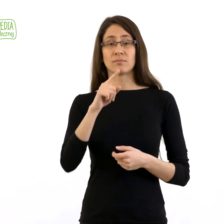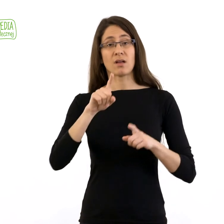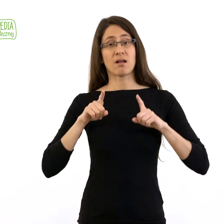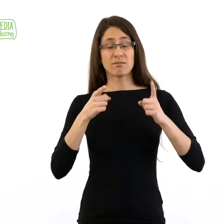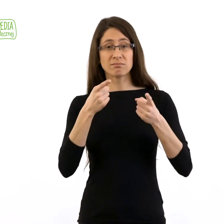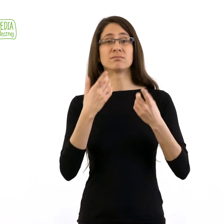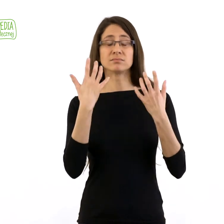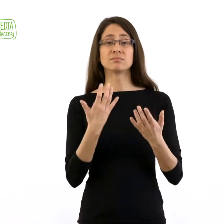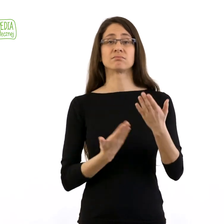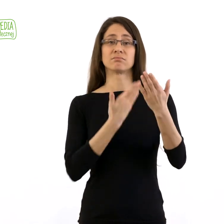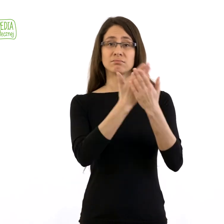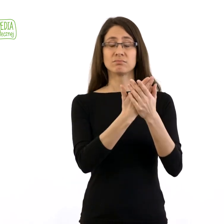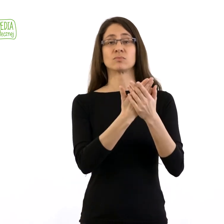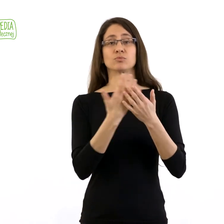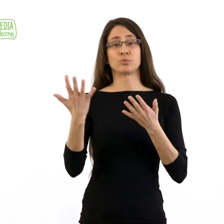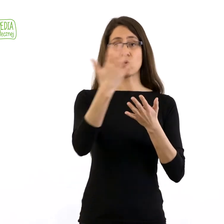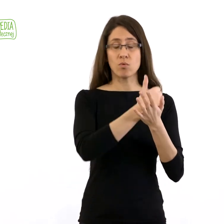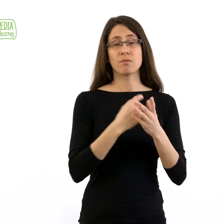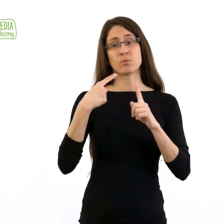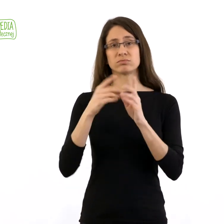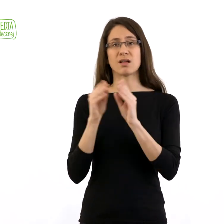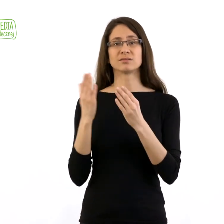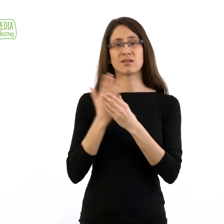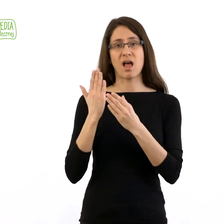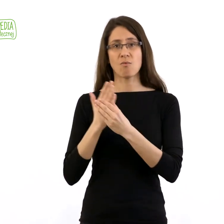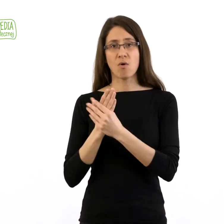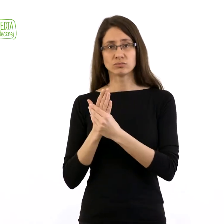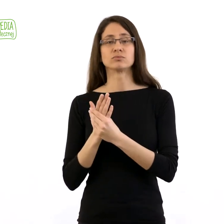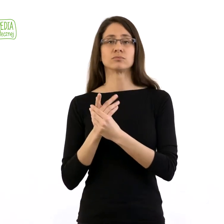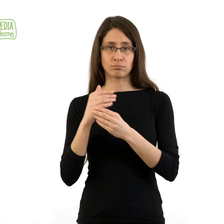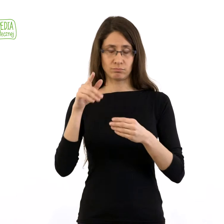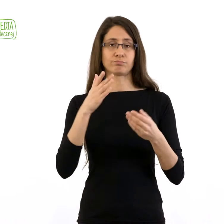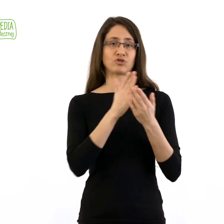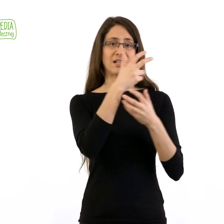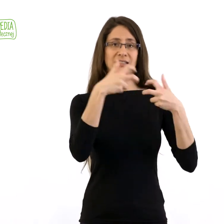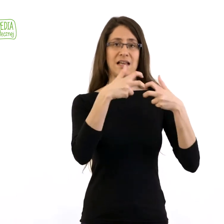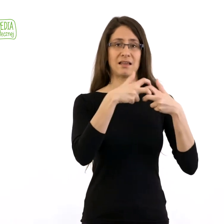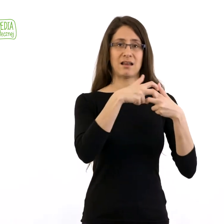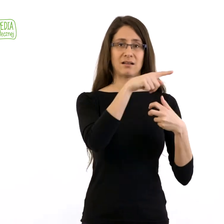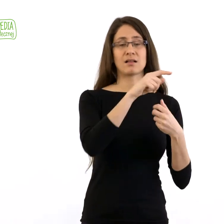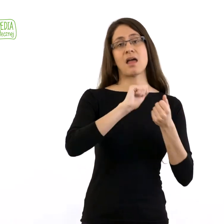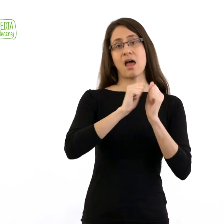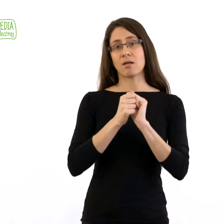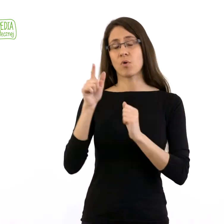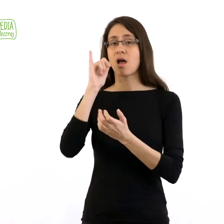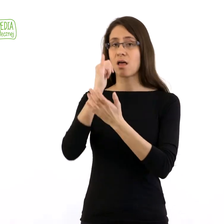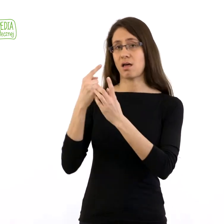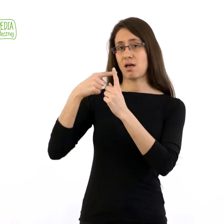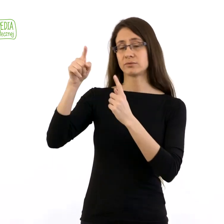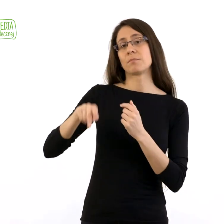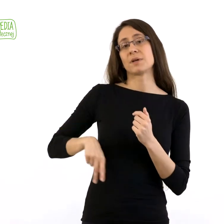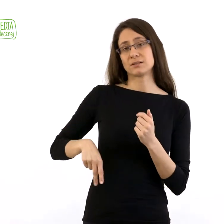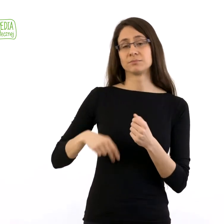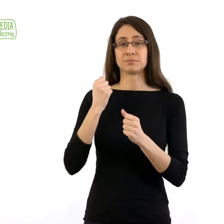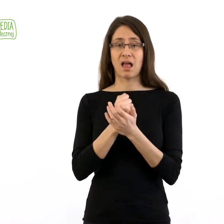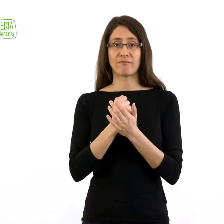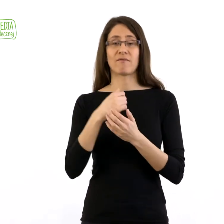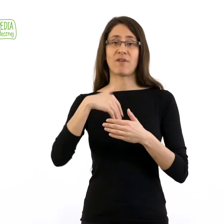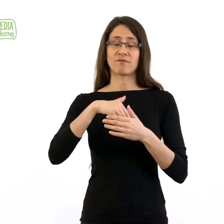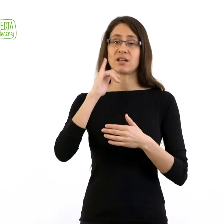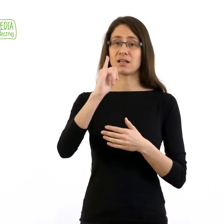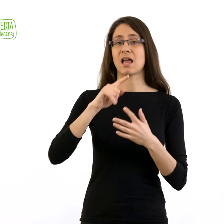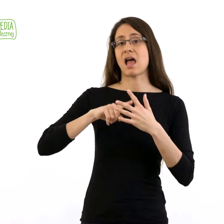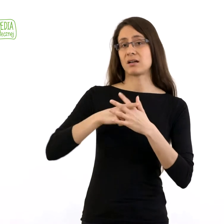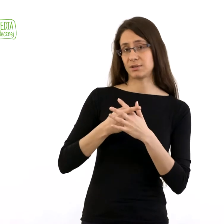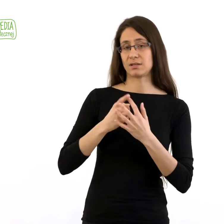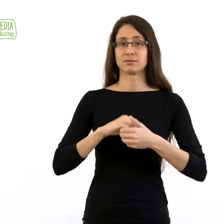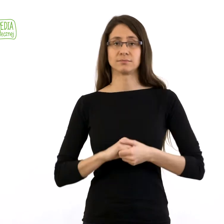Organizator wysyła formularz zgłoszenia wraz z niezbędnymi załącznikami poprzez portal zbiorki.gov.pl, lub pocztą tradycyjną na adres Ministerstwa Spraw Wewnętrznych i Administracji.